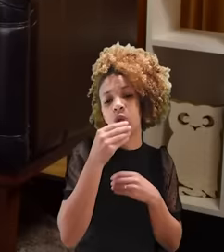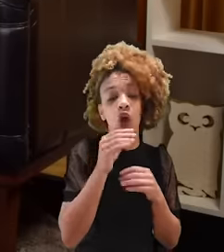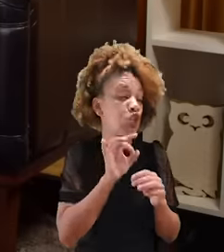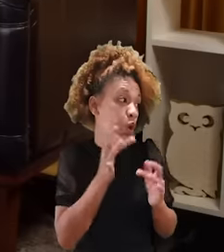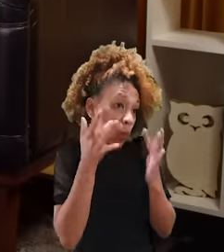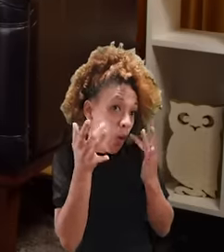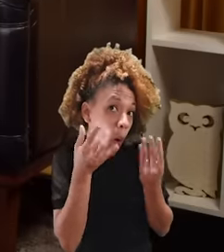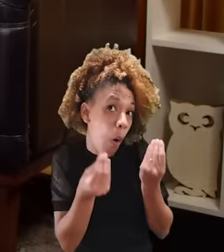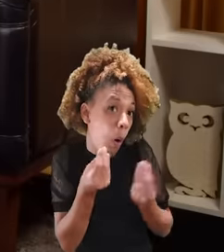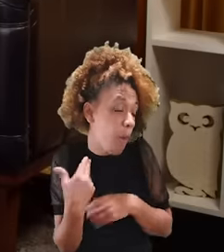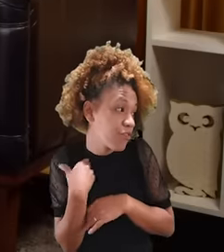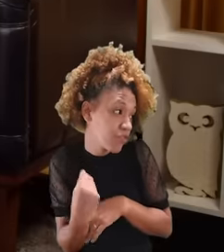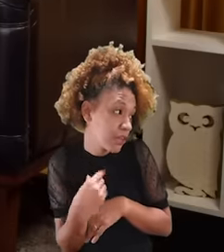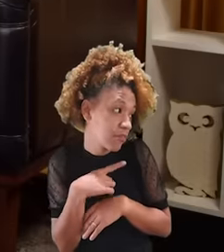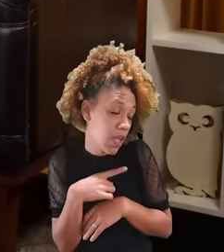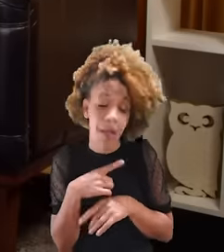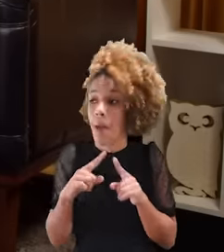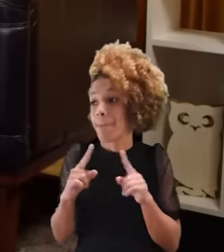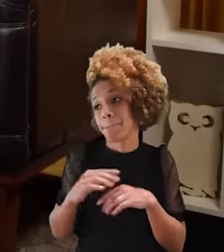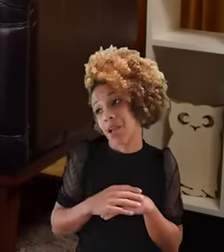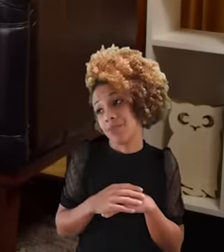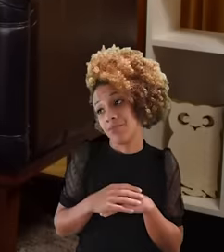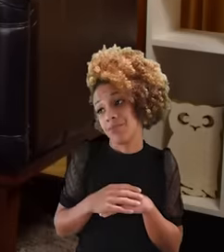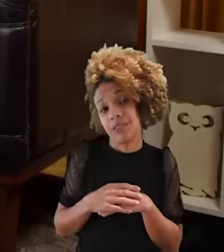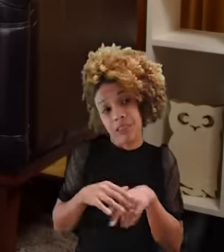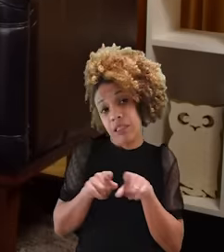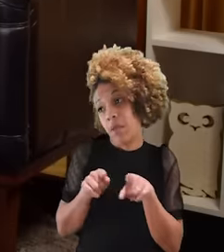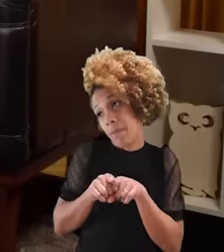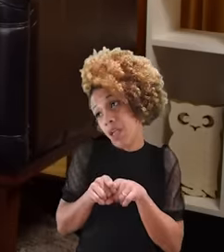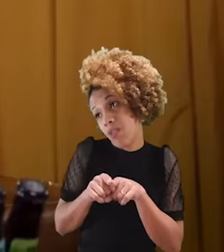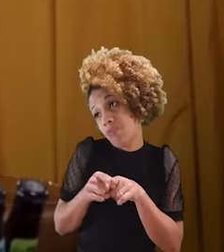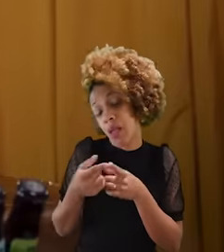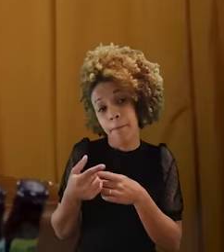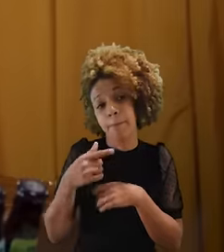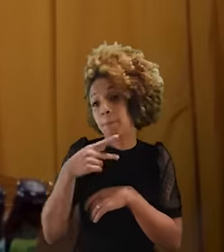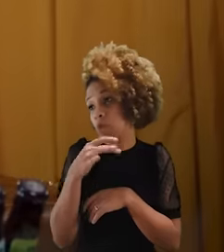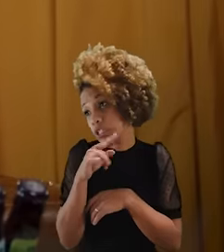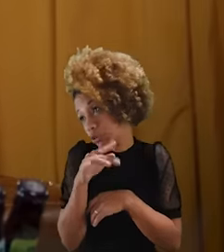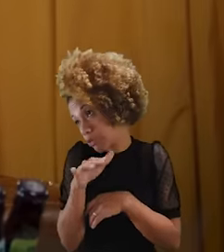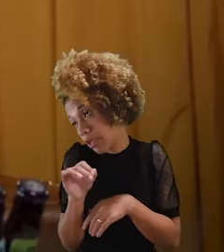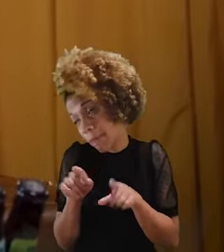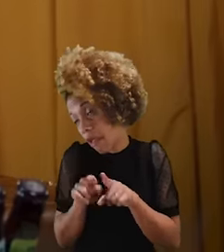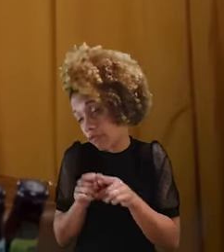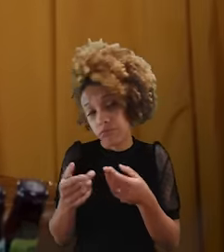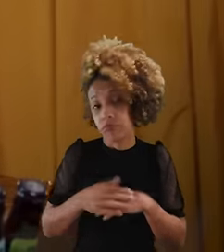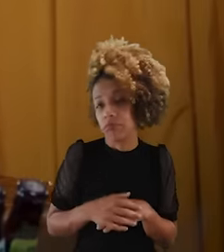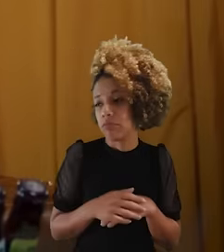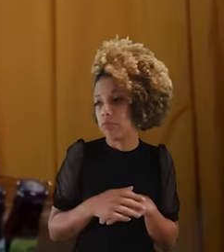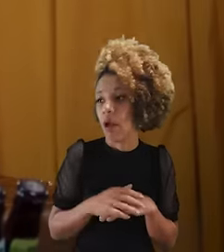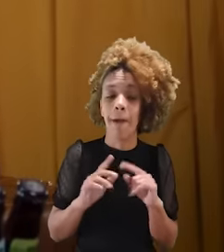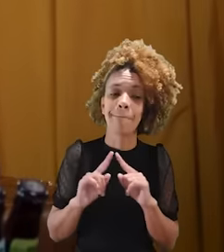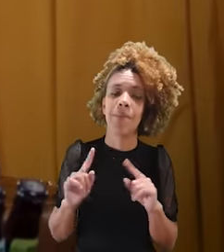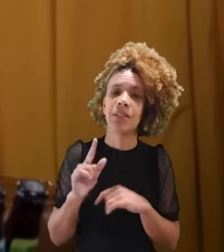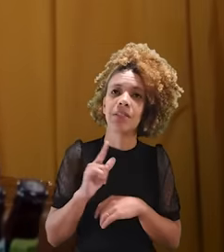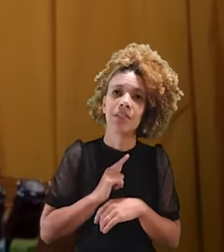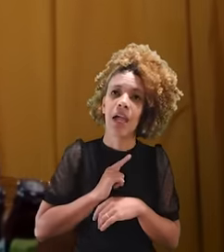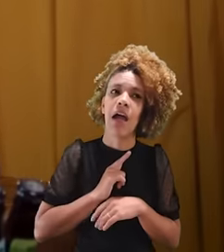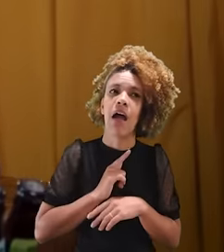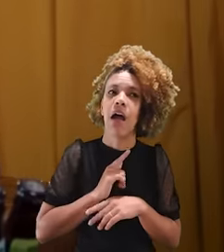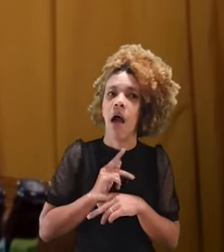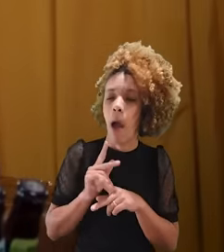é que o meu filho vai ter assim é com os livros também né então é e a a população humilde também